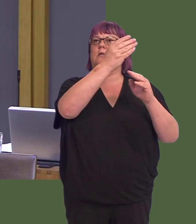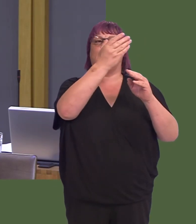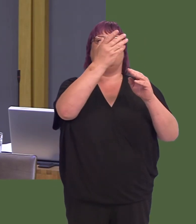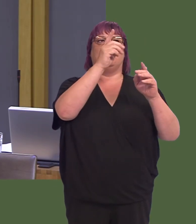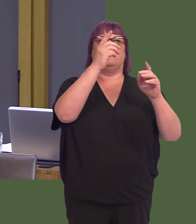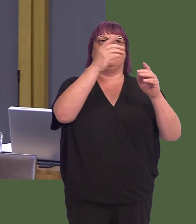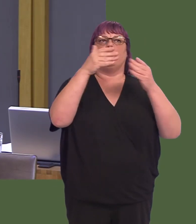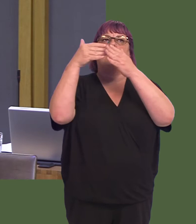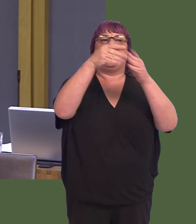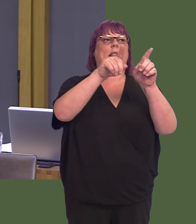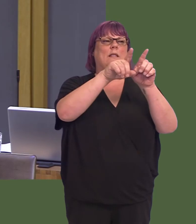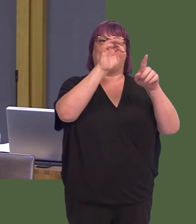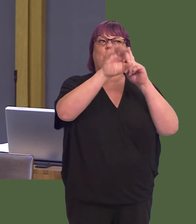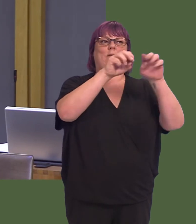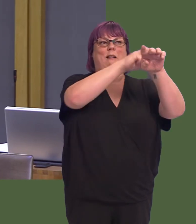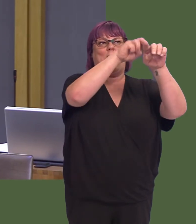a mwy o Iwerddon i Ffrainc.